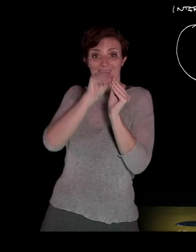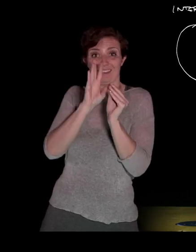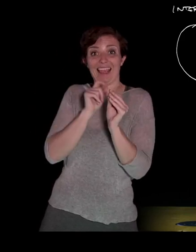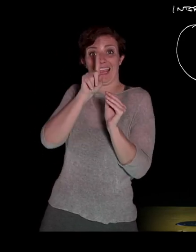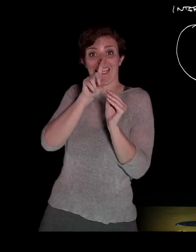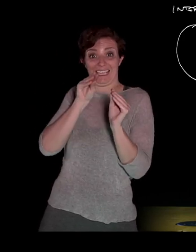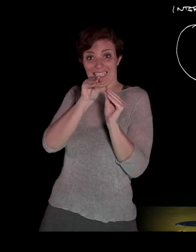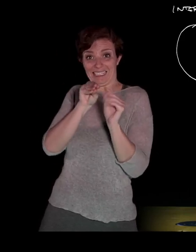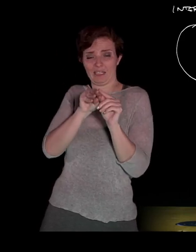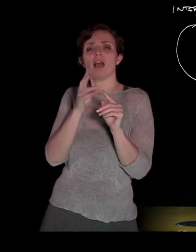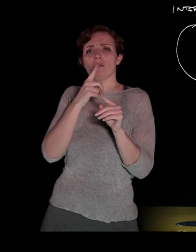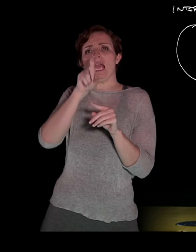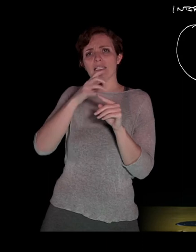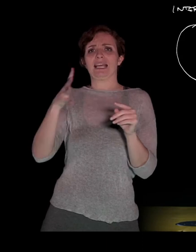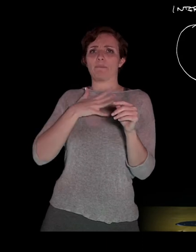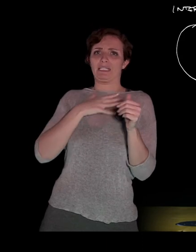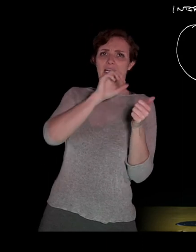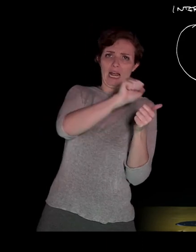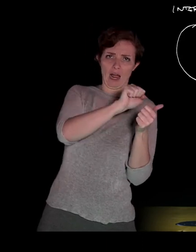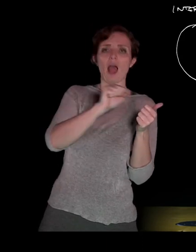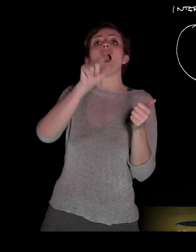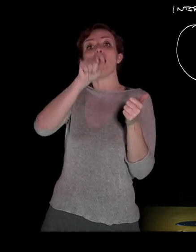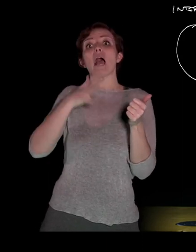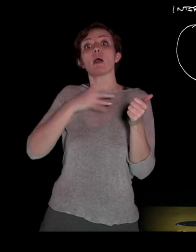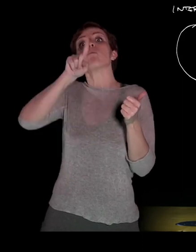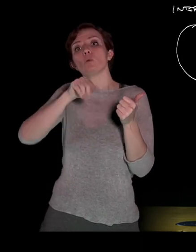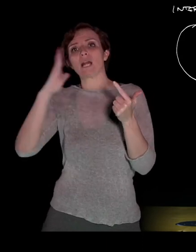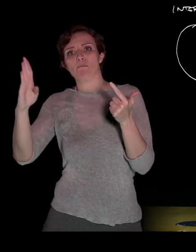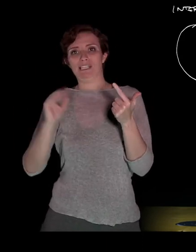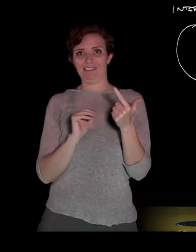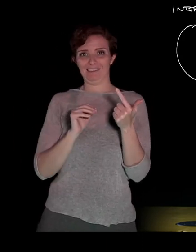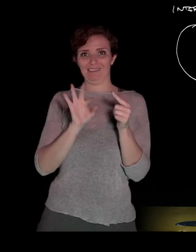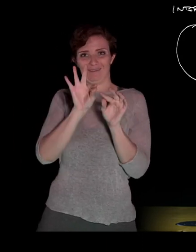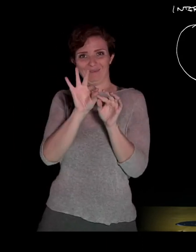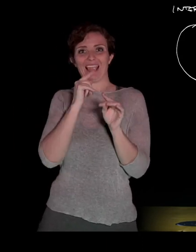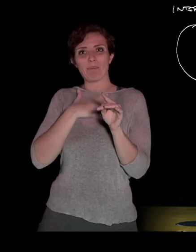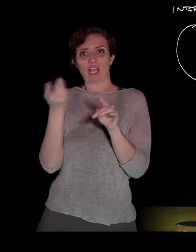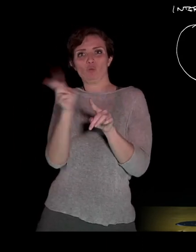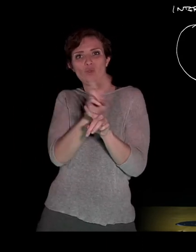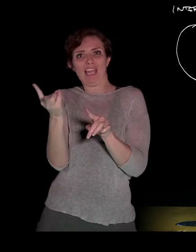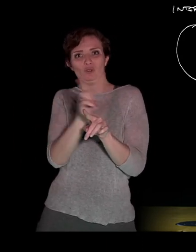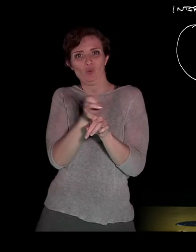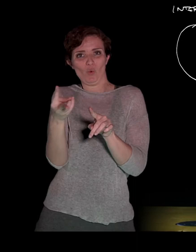..'x' appartiene ad 'A' e 'x' appartiene a 'B'. Quindi l'insieme intersezione è l'insieme...